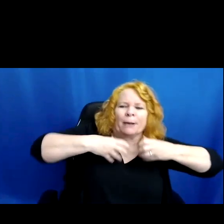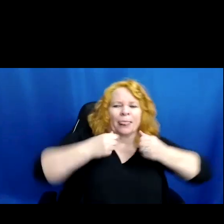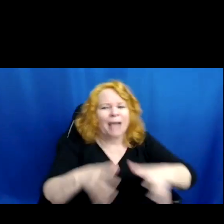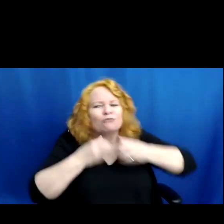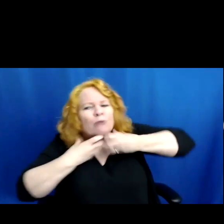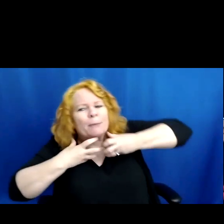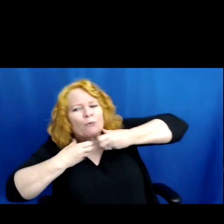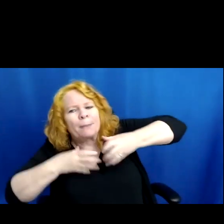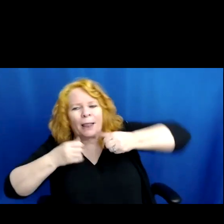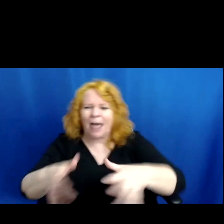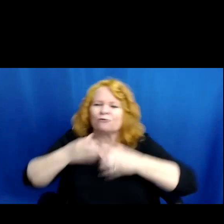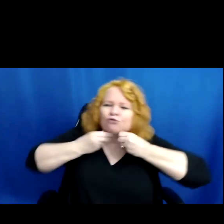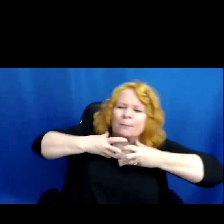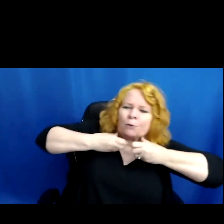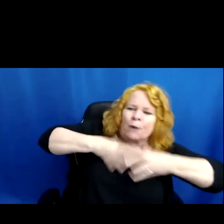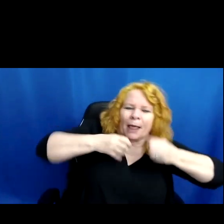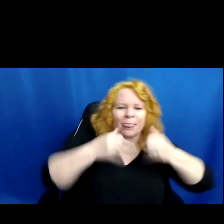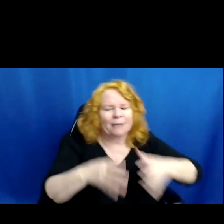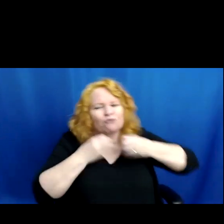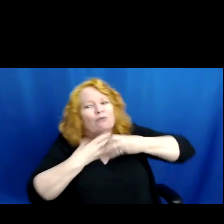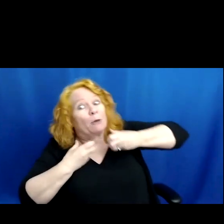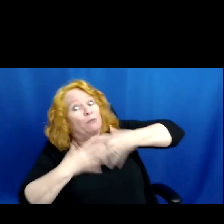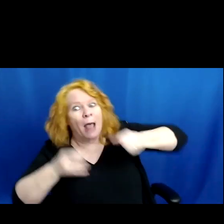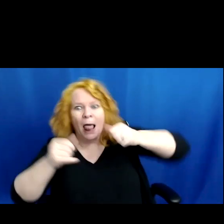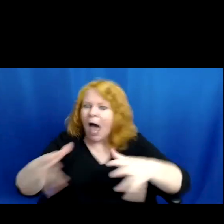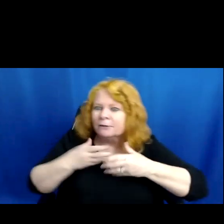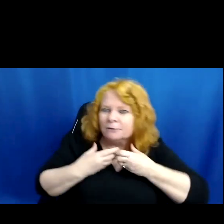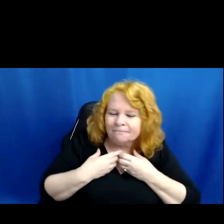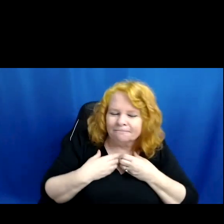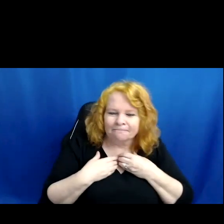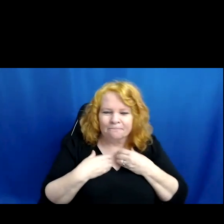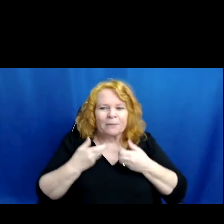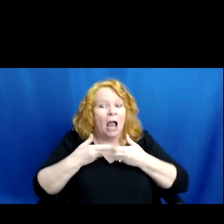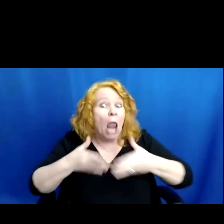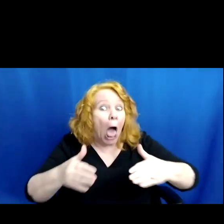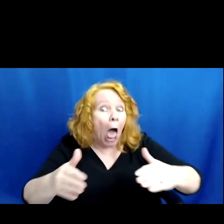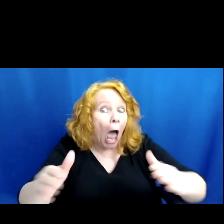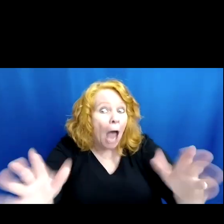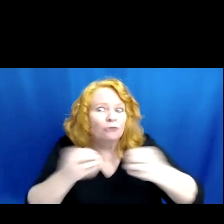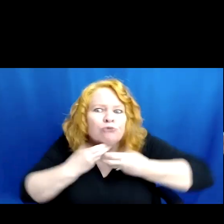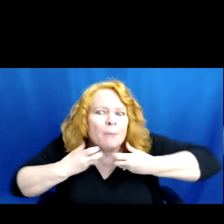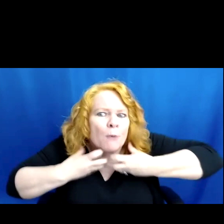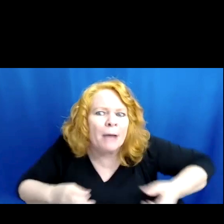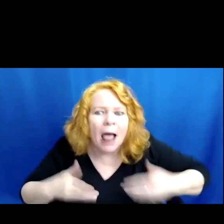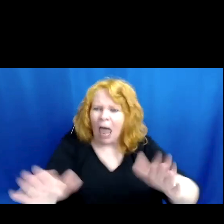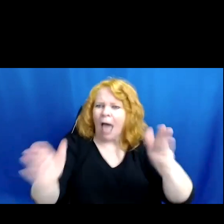ribbit ribbit, let's ribbit ribbit, let's ribbit ribbit, let’s ribbit ribbit, let's